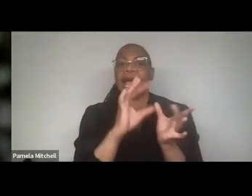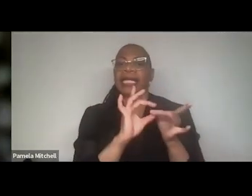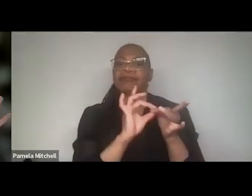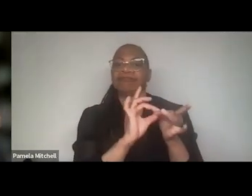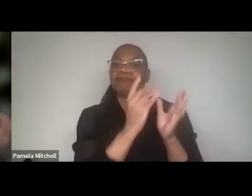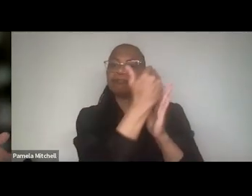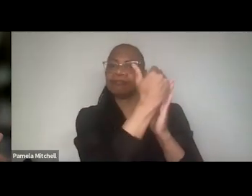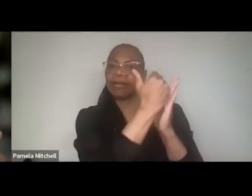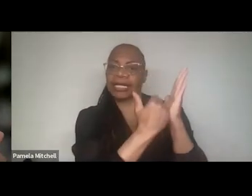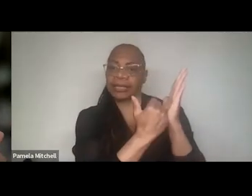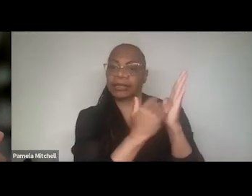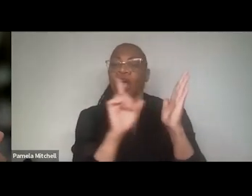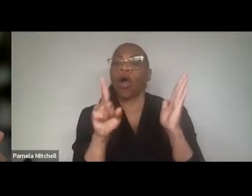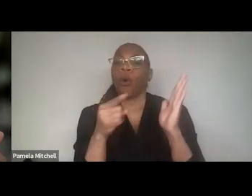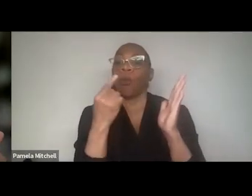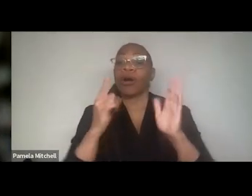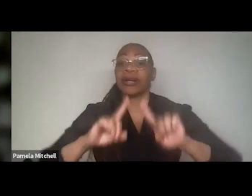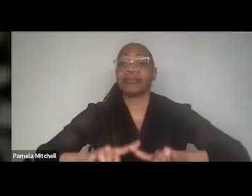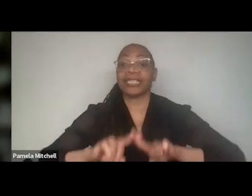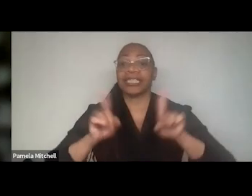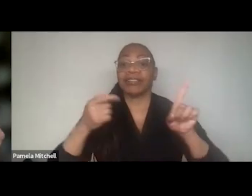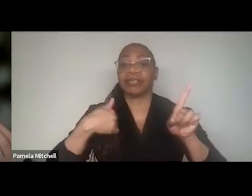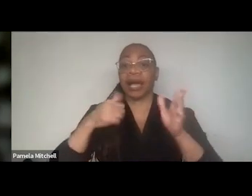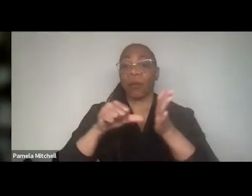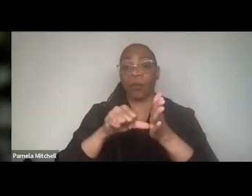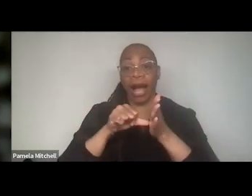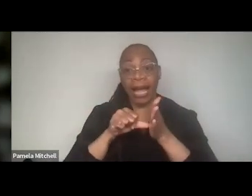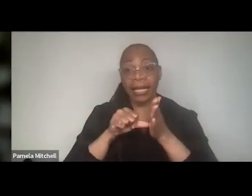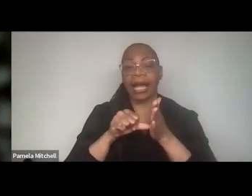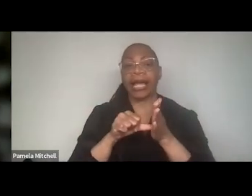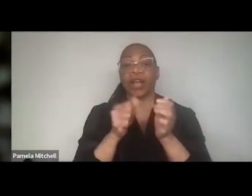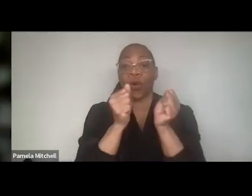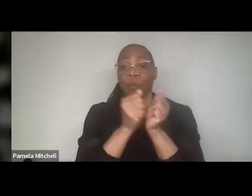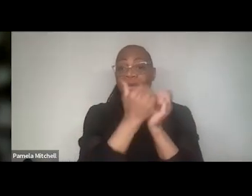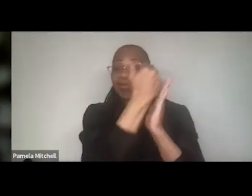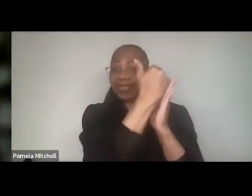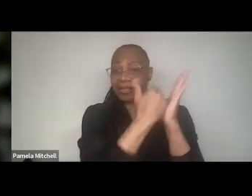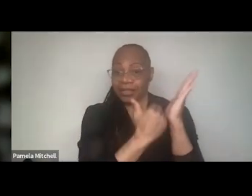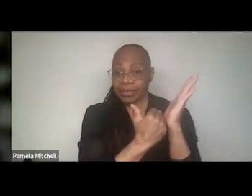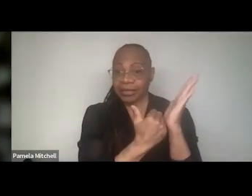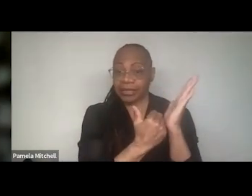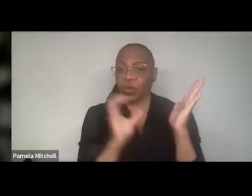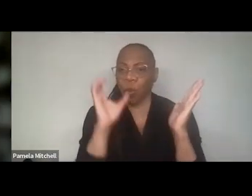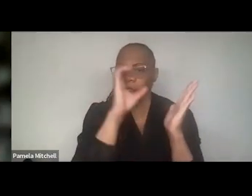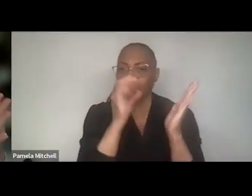Y una de las mayores diferencias que destacaré es que, con estas listas, buscan limitaciones